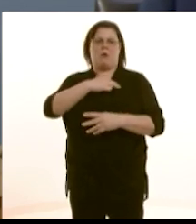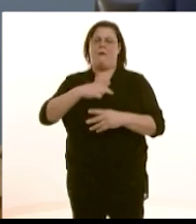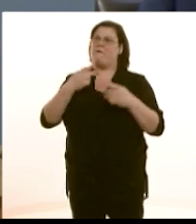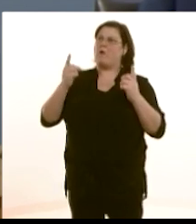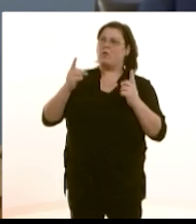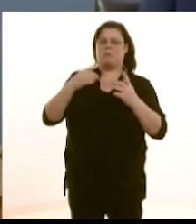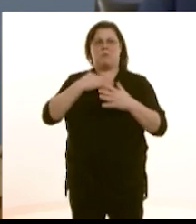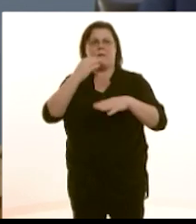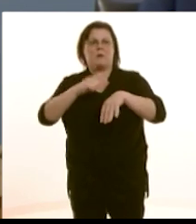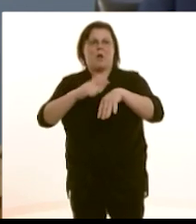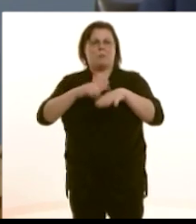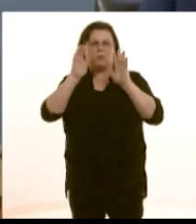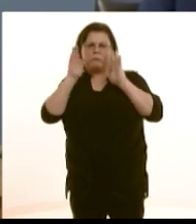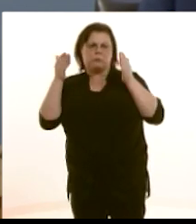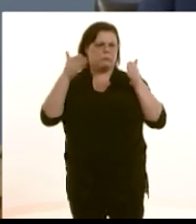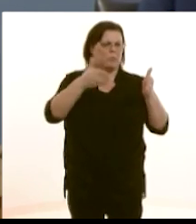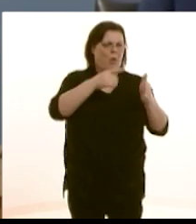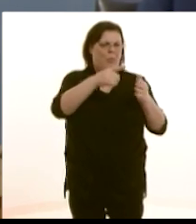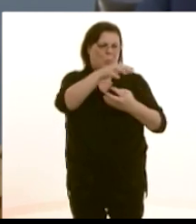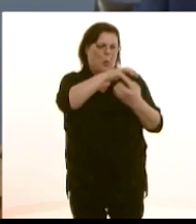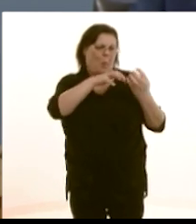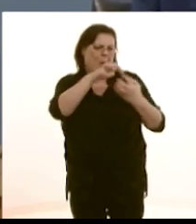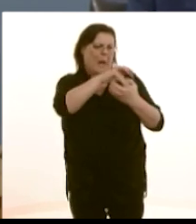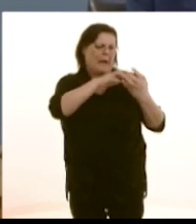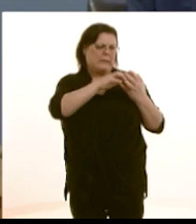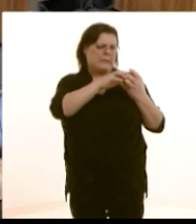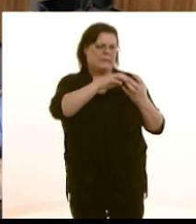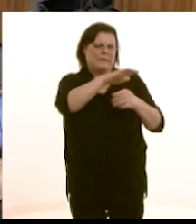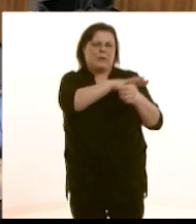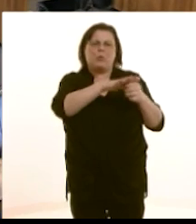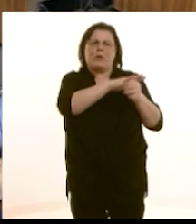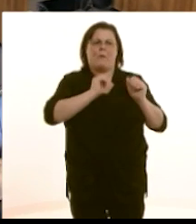cymhleth, ac, felly, y byddai mwy o ffermwyr wedi derbyn y taliadauín llawn erbyn hyn?